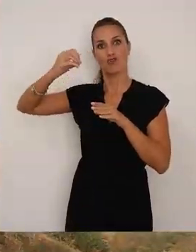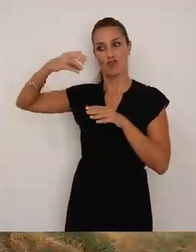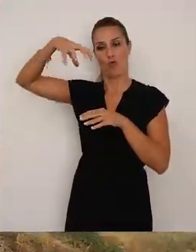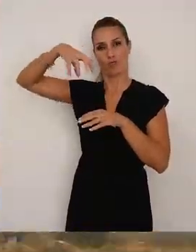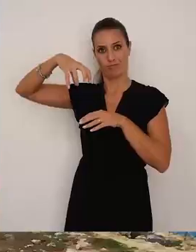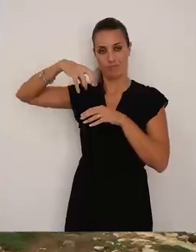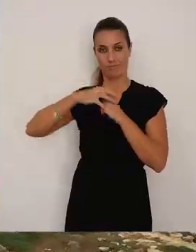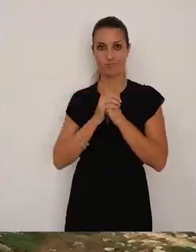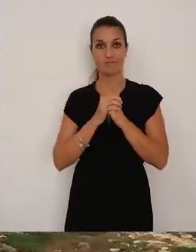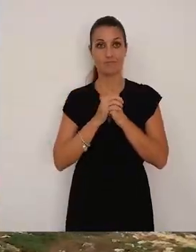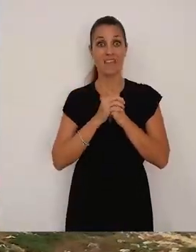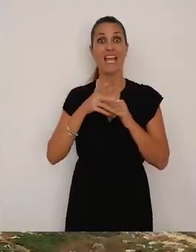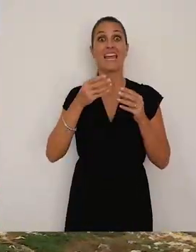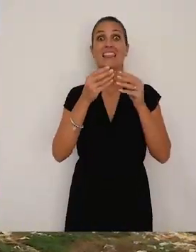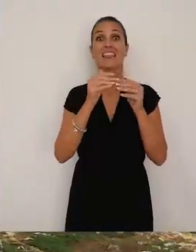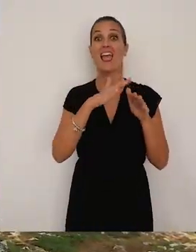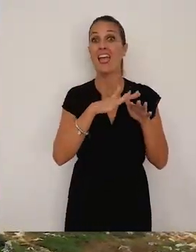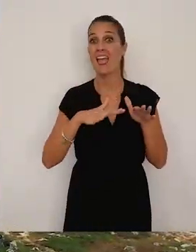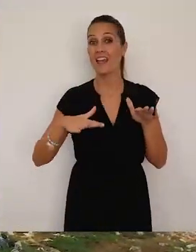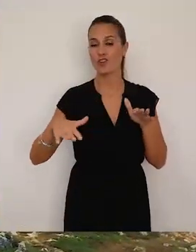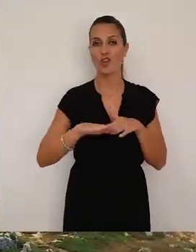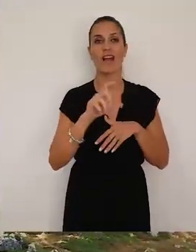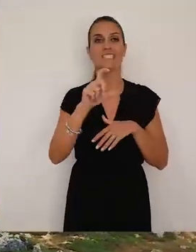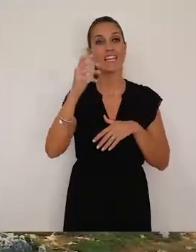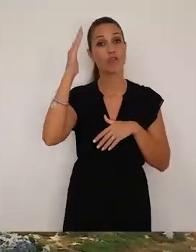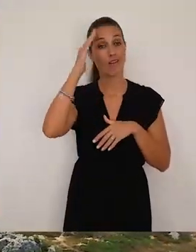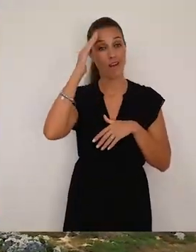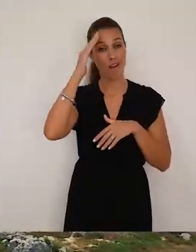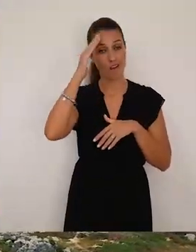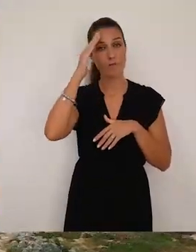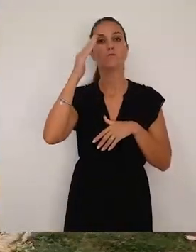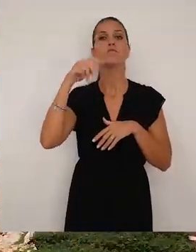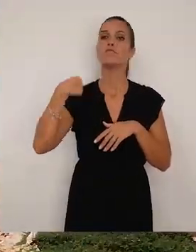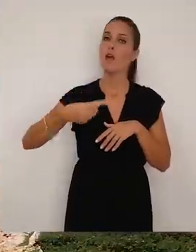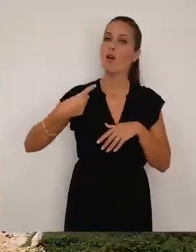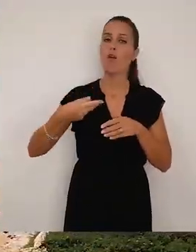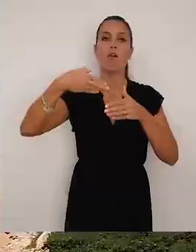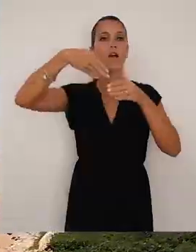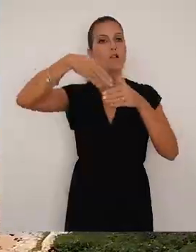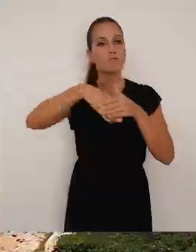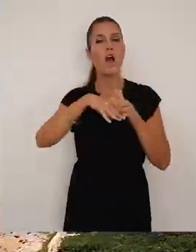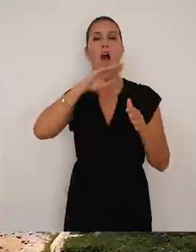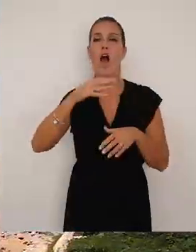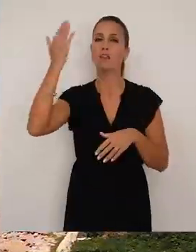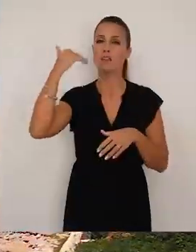Il territorio costiero di Castrignano del Capo conserva testimonianze molto antiche